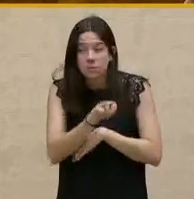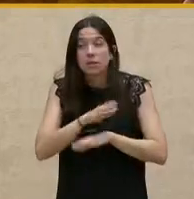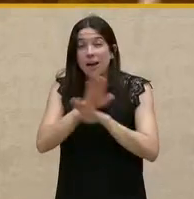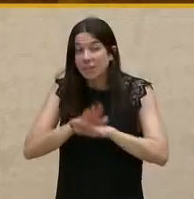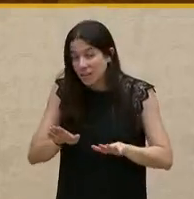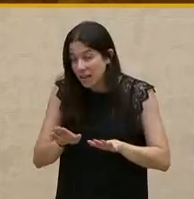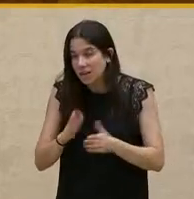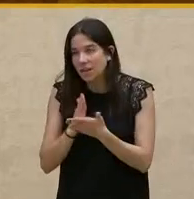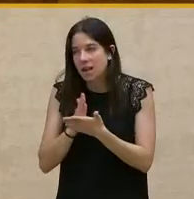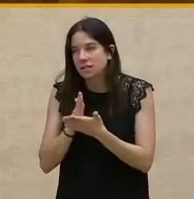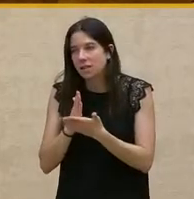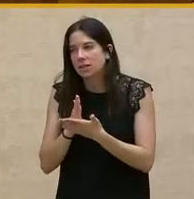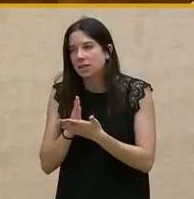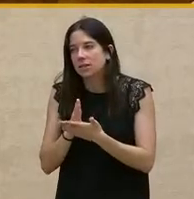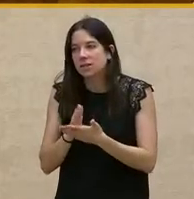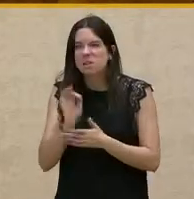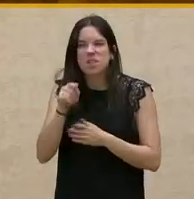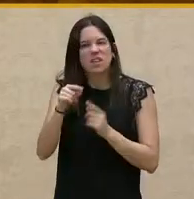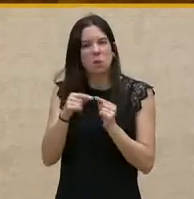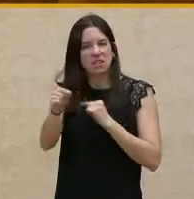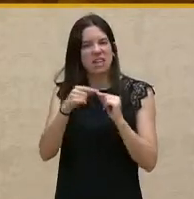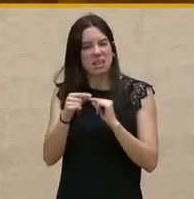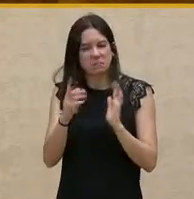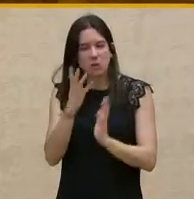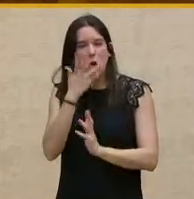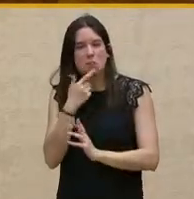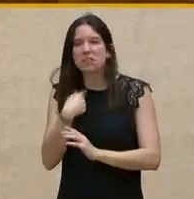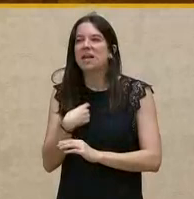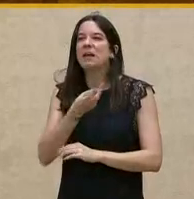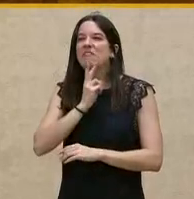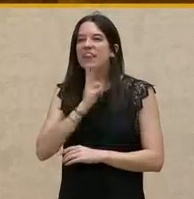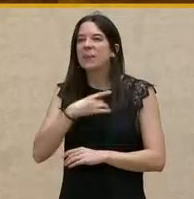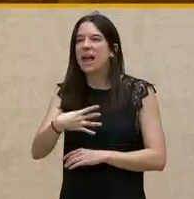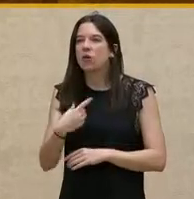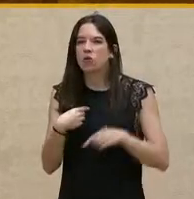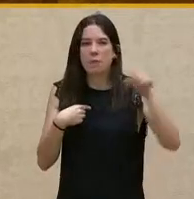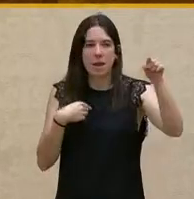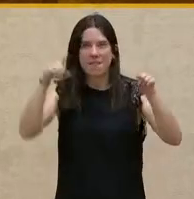la clase, allí con la distancia los colores me decían: el verde, el blanco. Iba marcando un poco